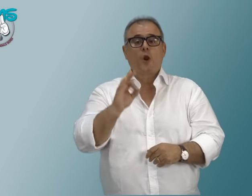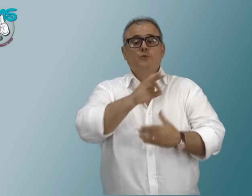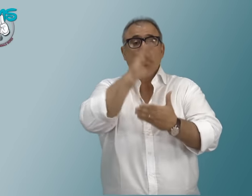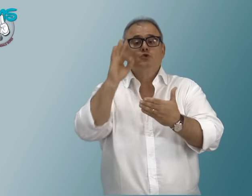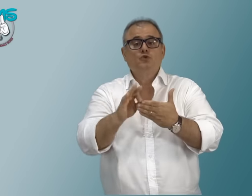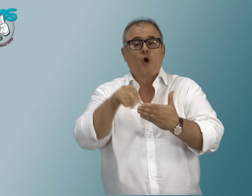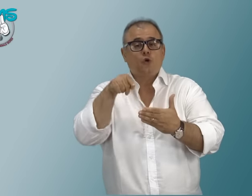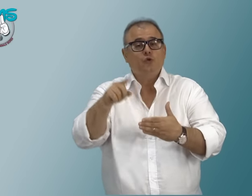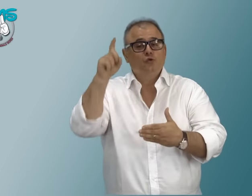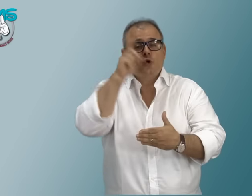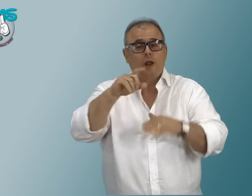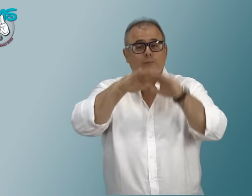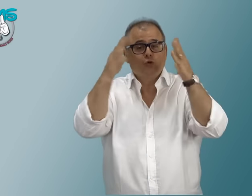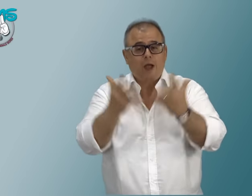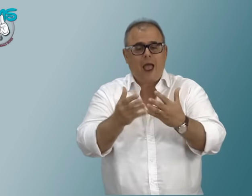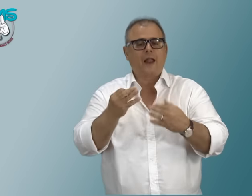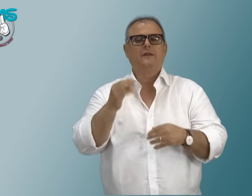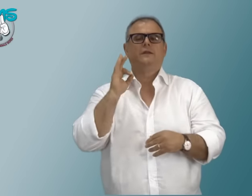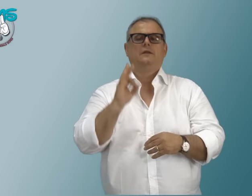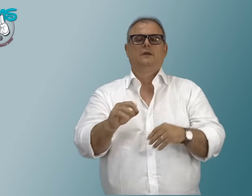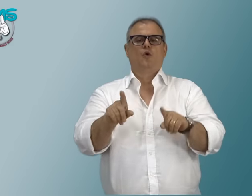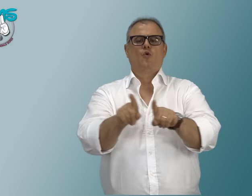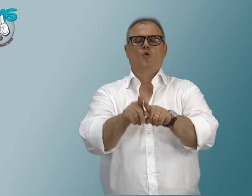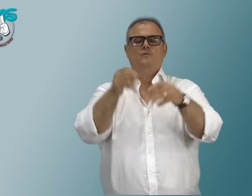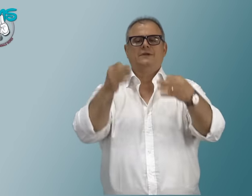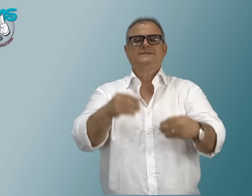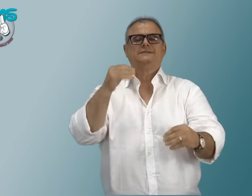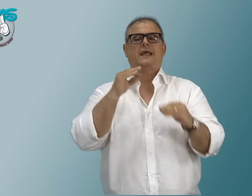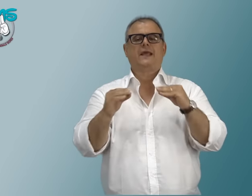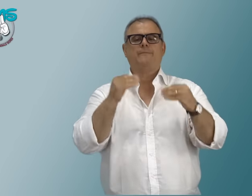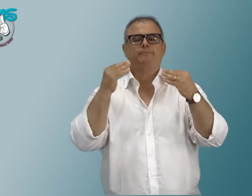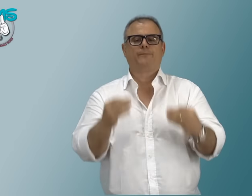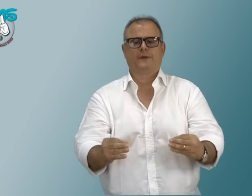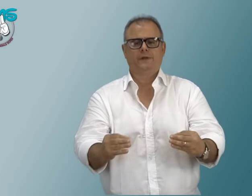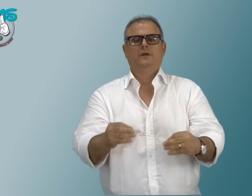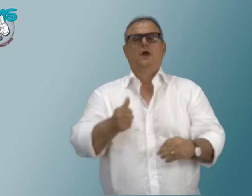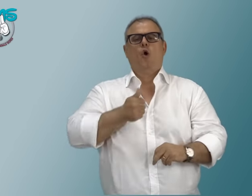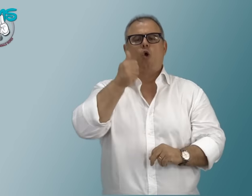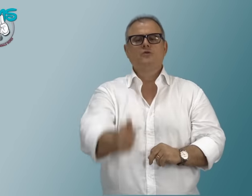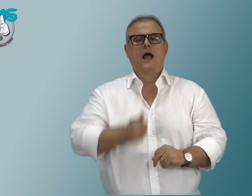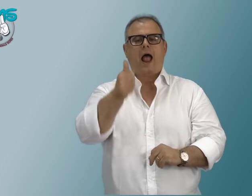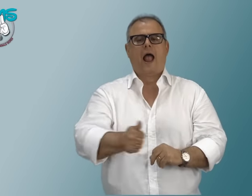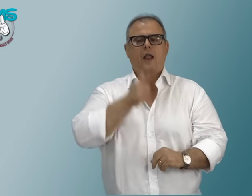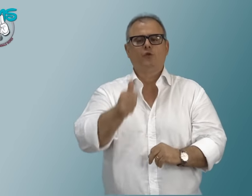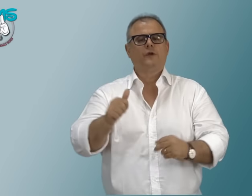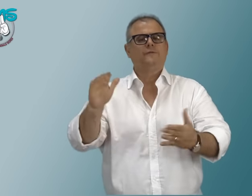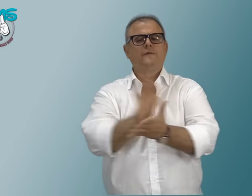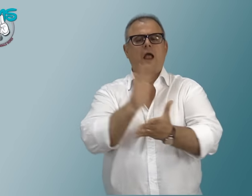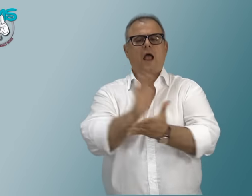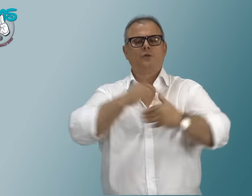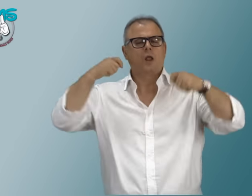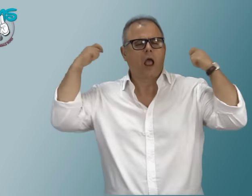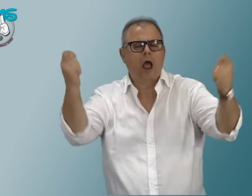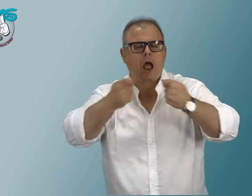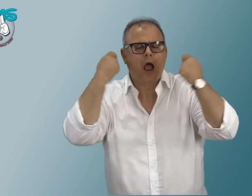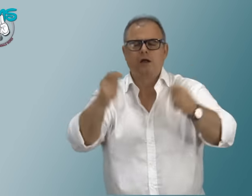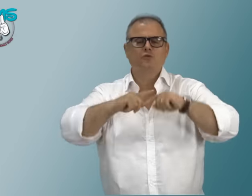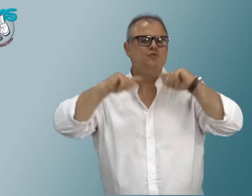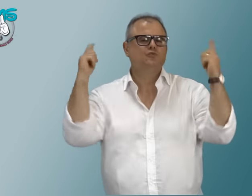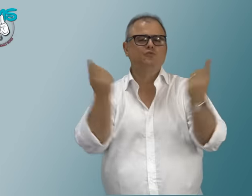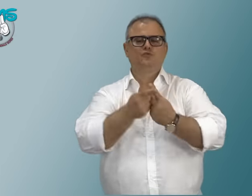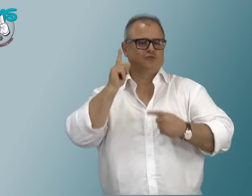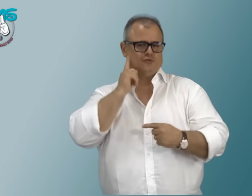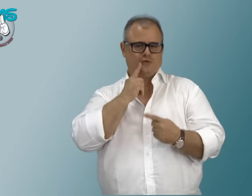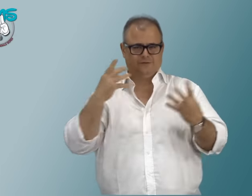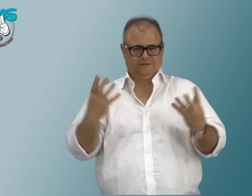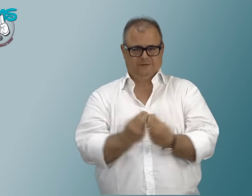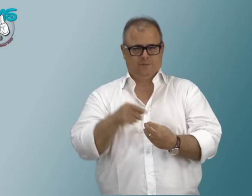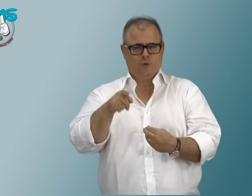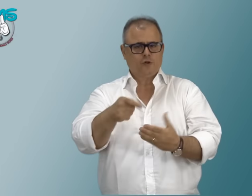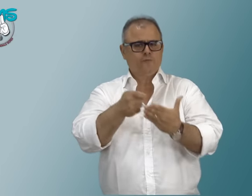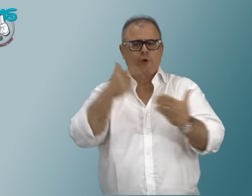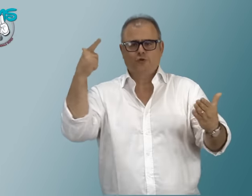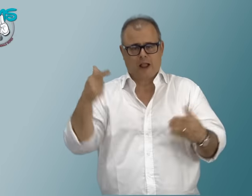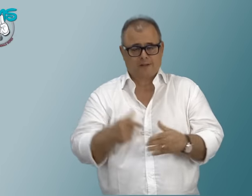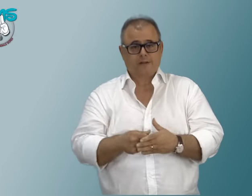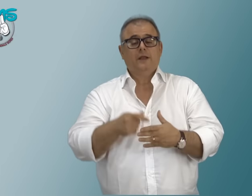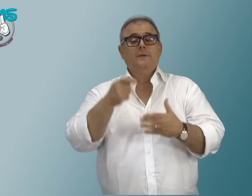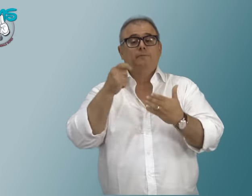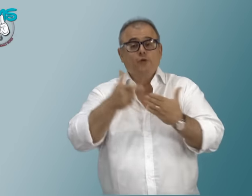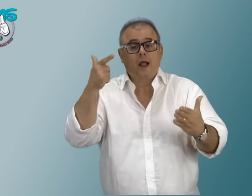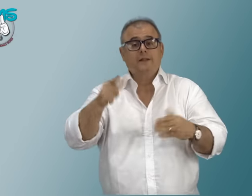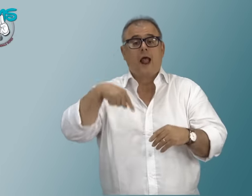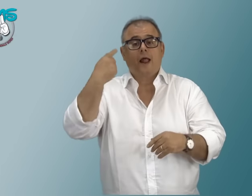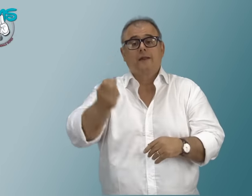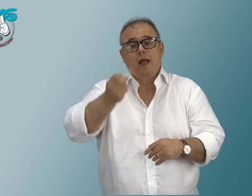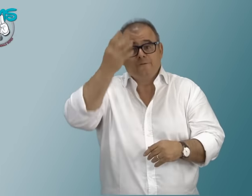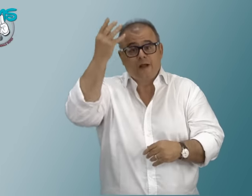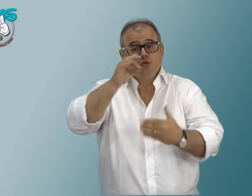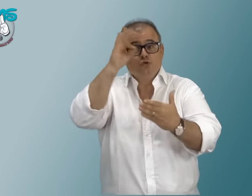La GMS si festeggia di solito nel mese di settembre di ogni anno con i sordi tutti insieme, questo è importante, importante anche in questo evento